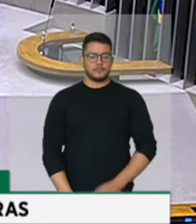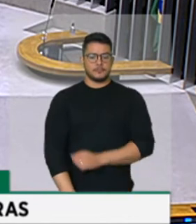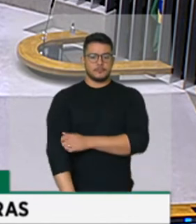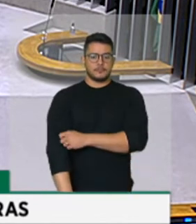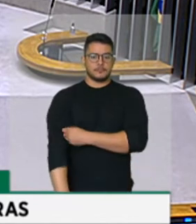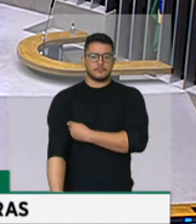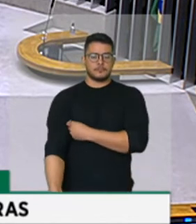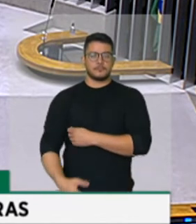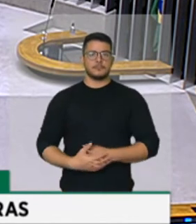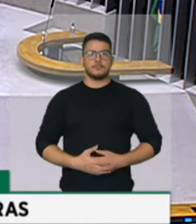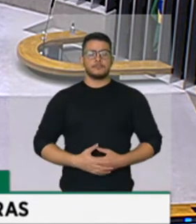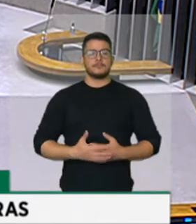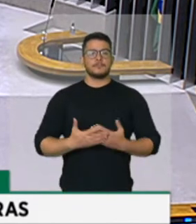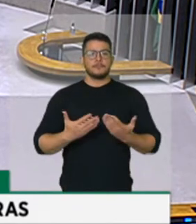PARA DISCUTIR CONTRA A MATÉRIA DEPUTADO ALENCAR